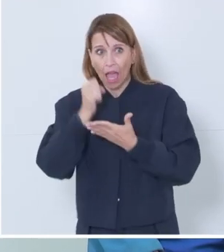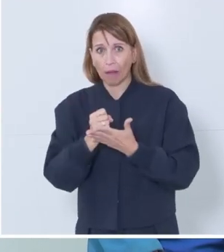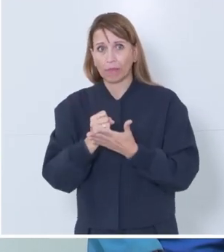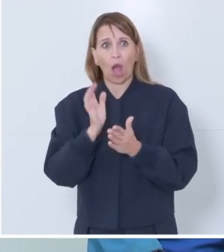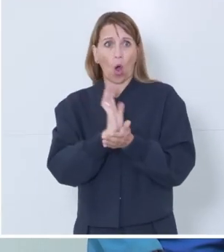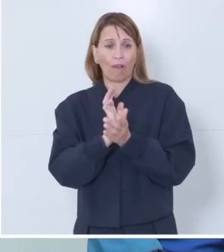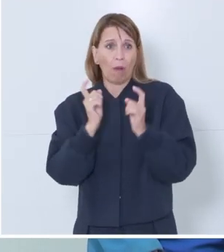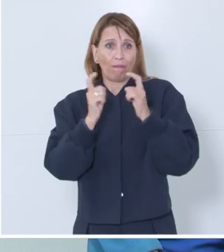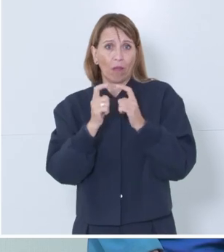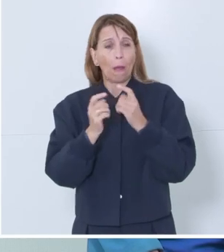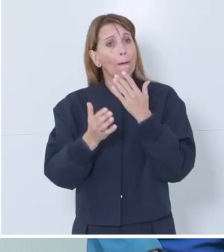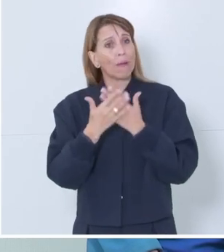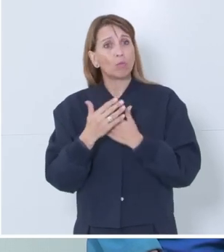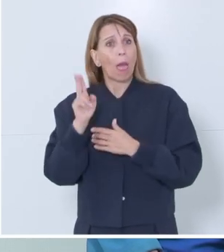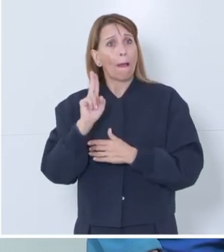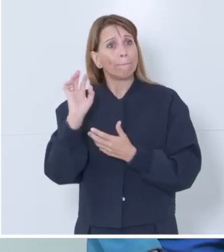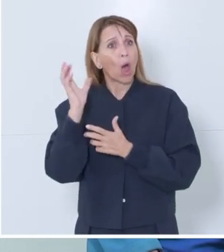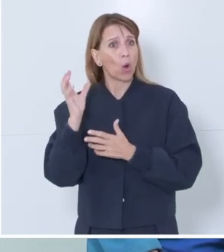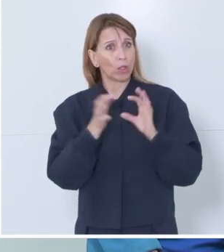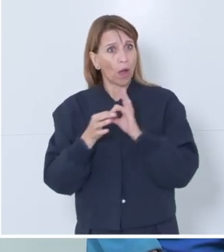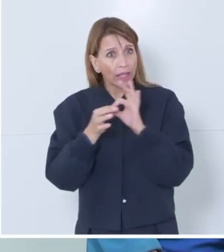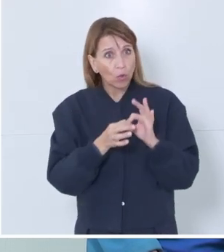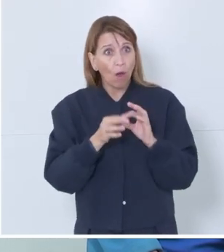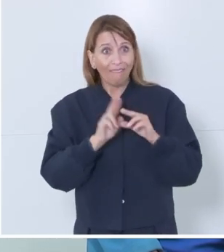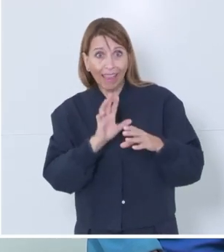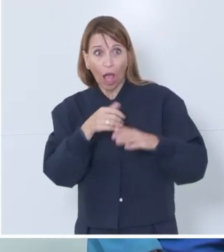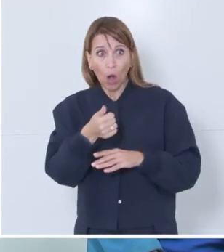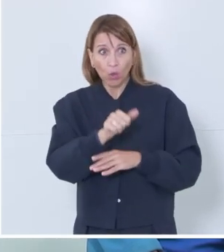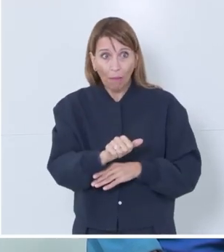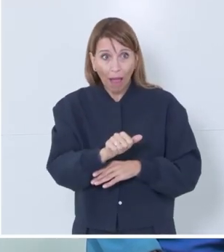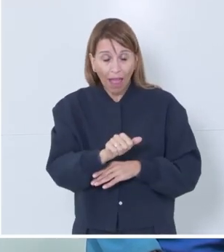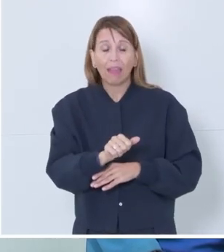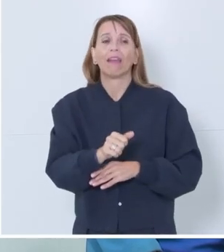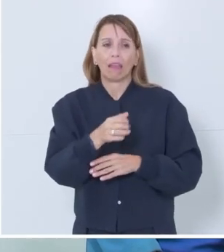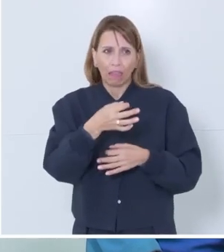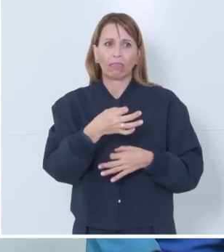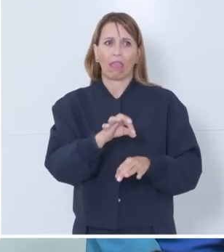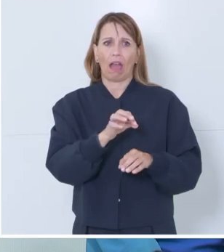wir denken an die Blaulicht-Organisationen, dort war es ebenso durch die gute und unkomplizierte